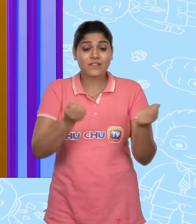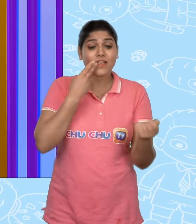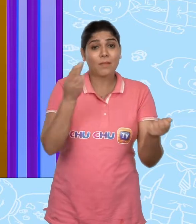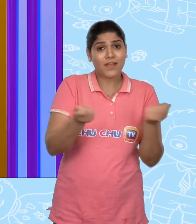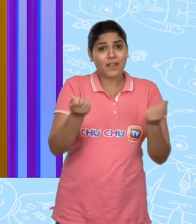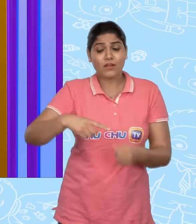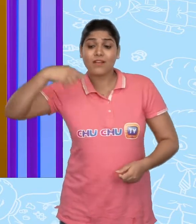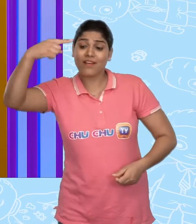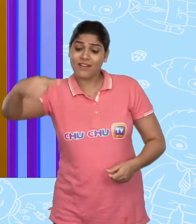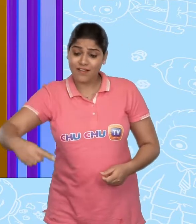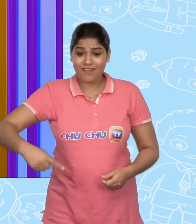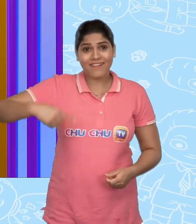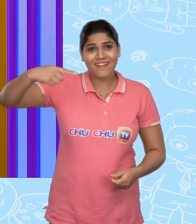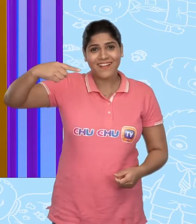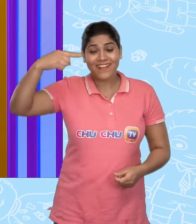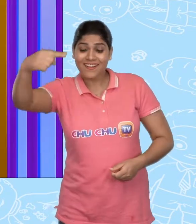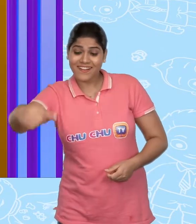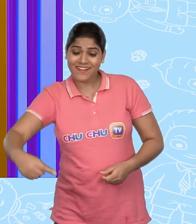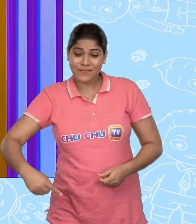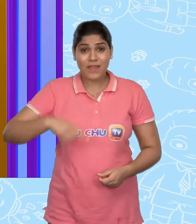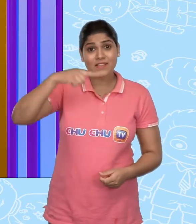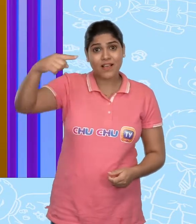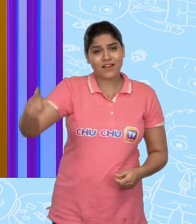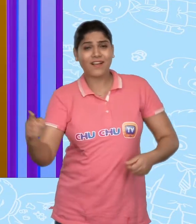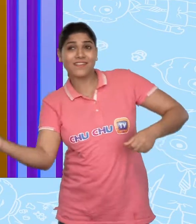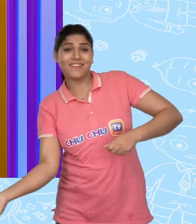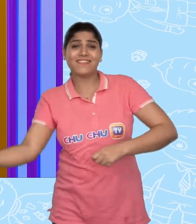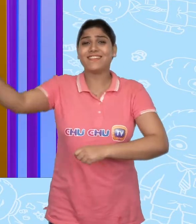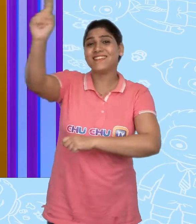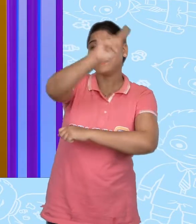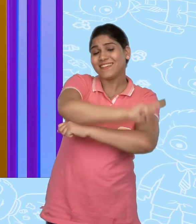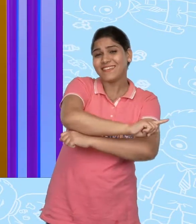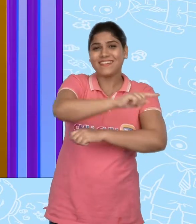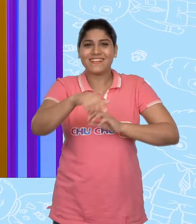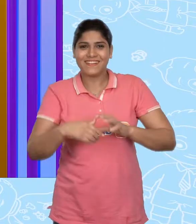बस के पहिए घुमे गोल गोल गोल घुमे सारा दिन...